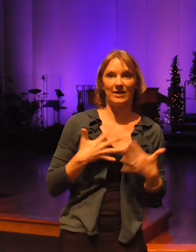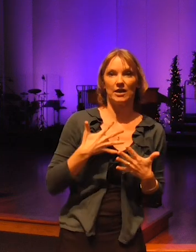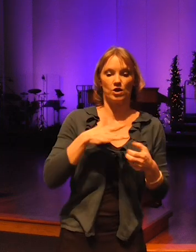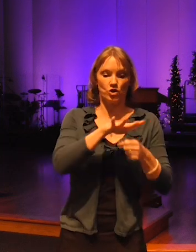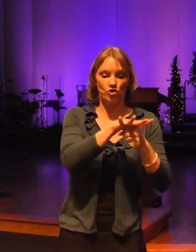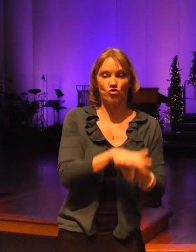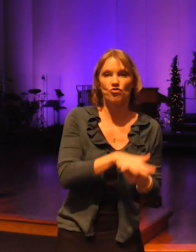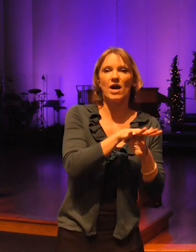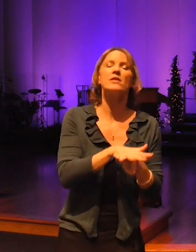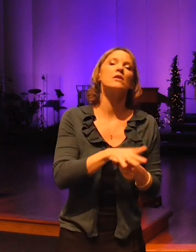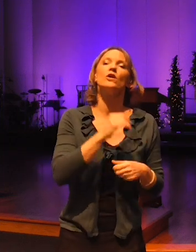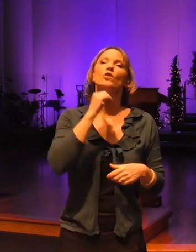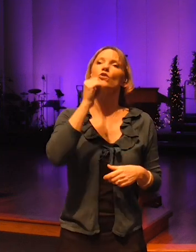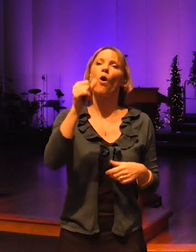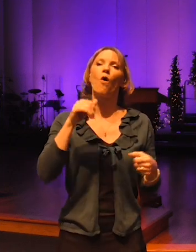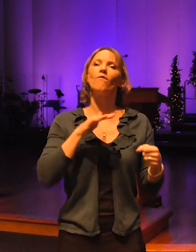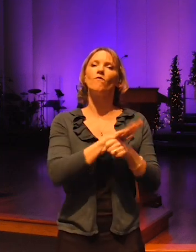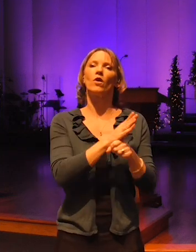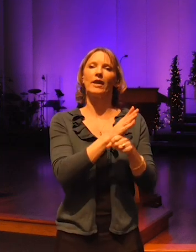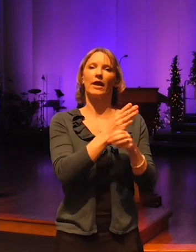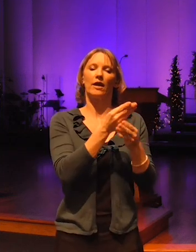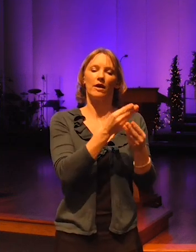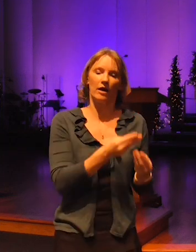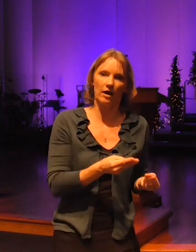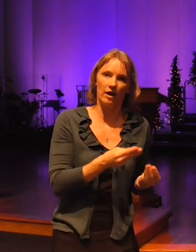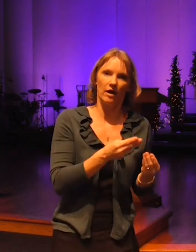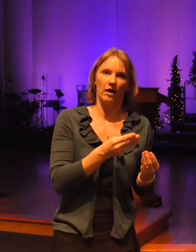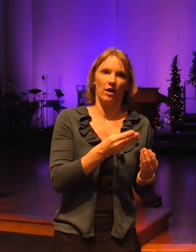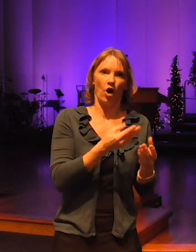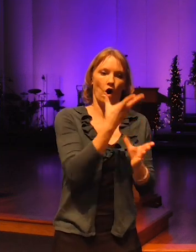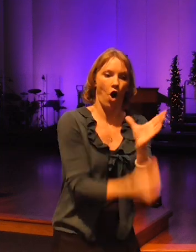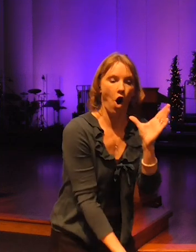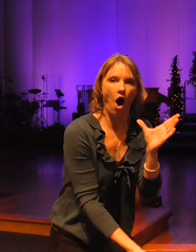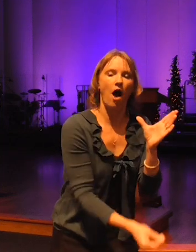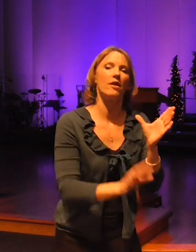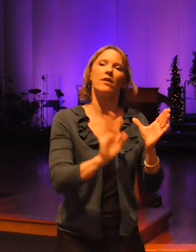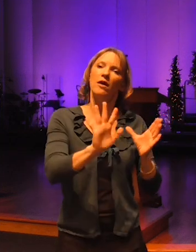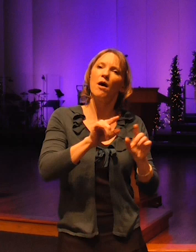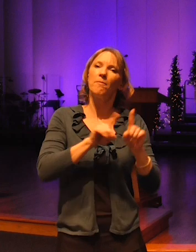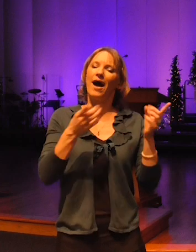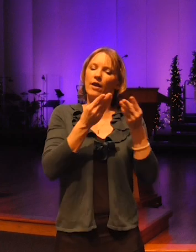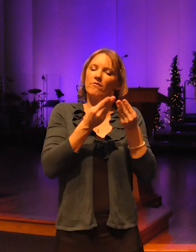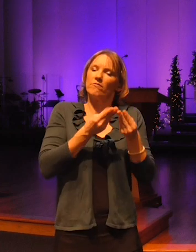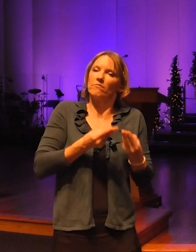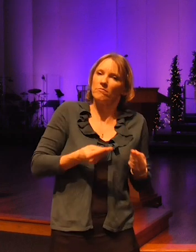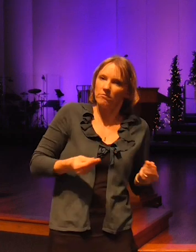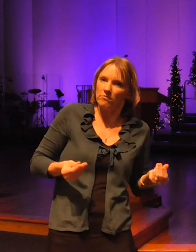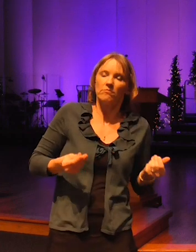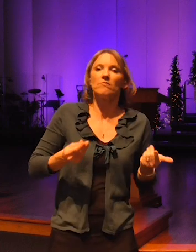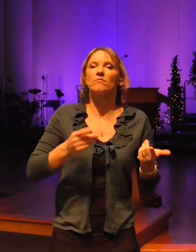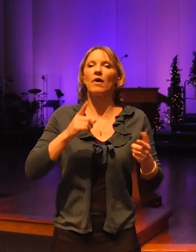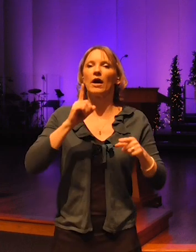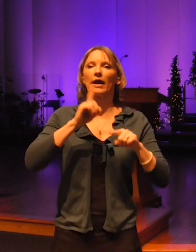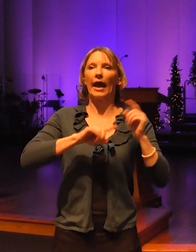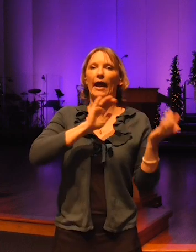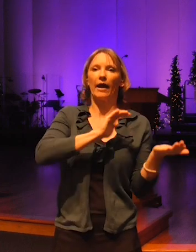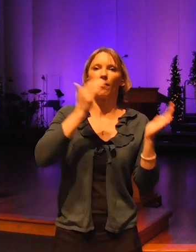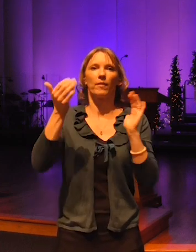pero se disipan a un nivel que no se puede comparar con tu